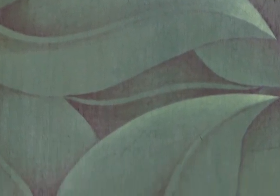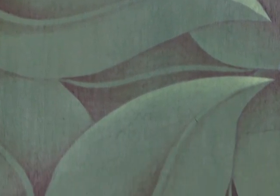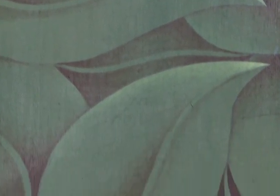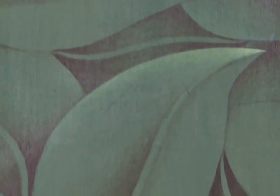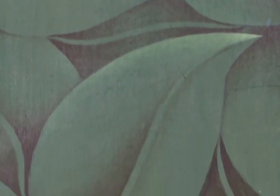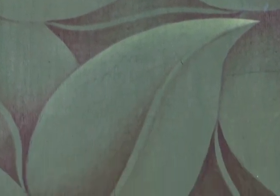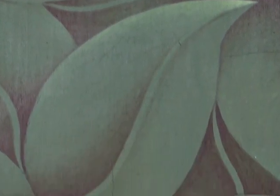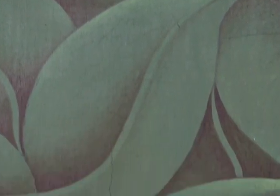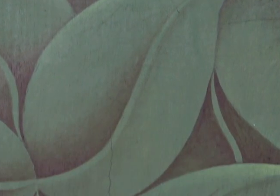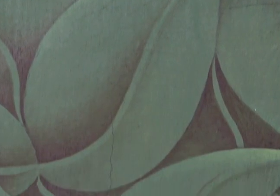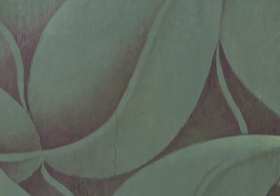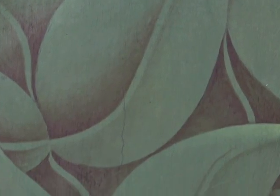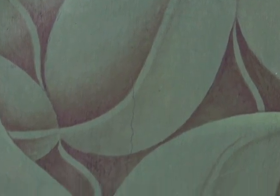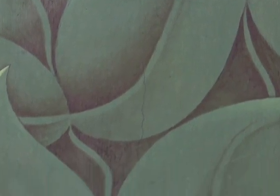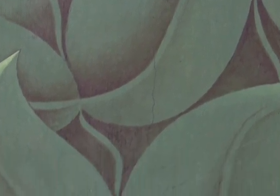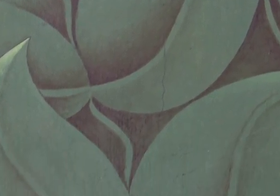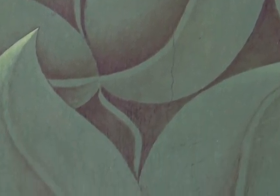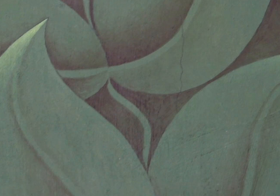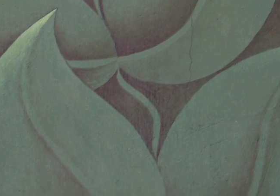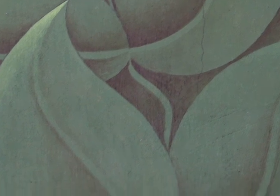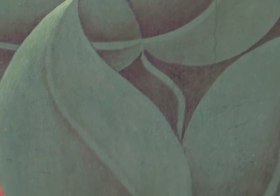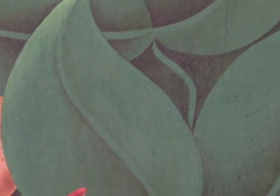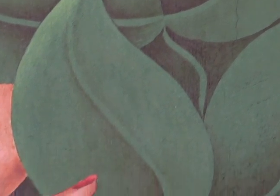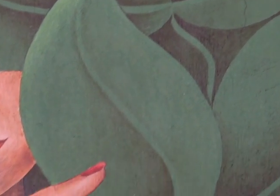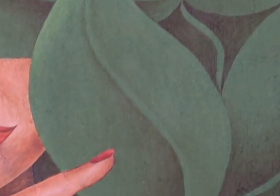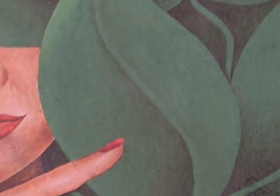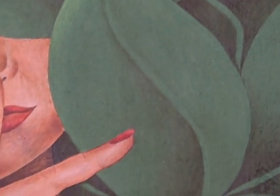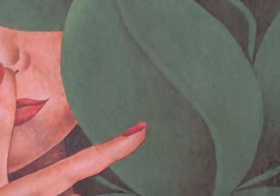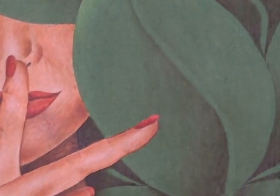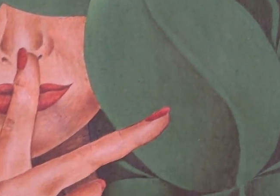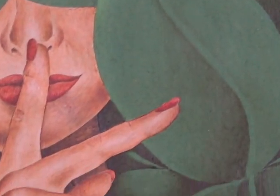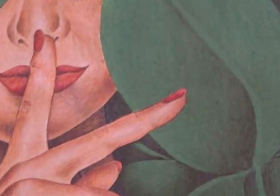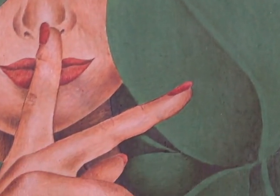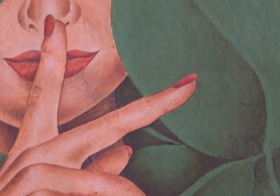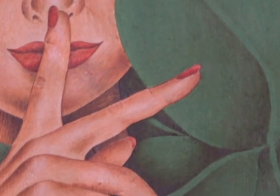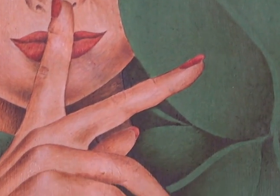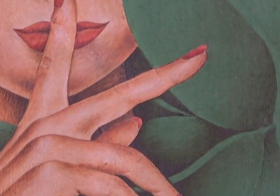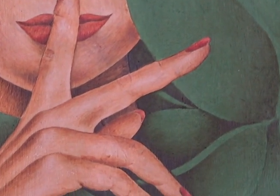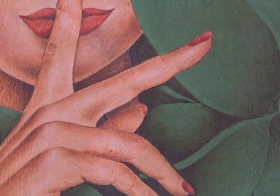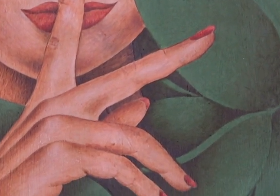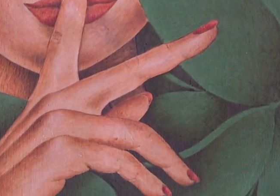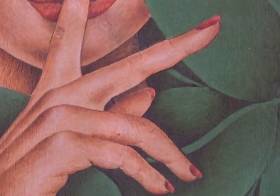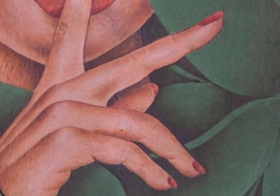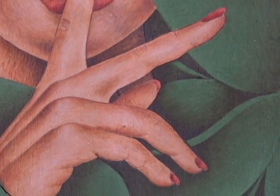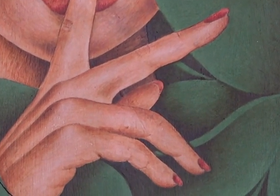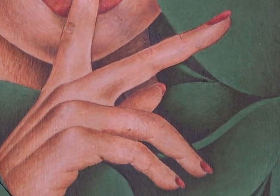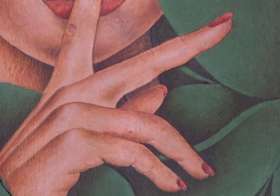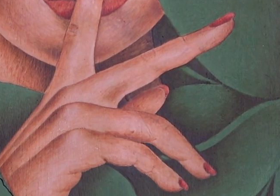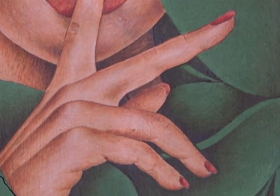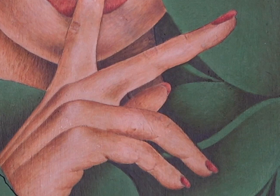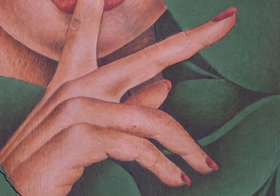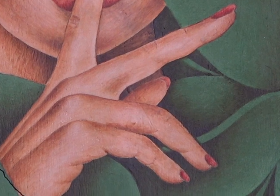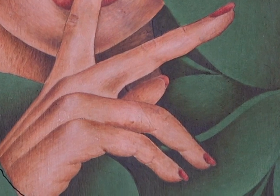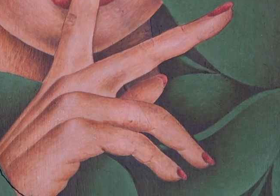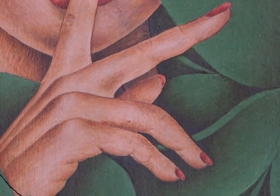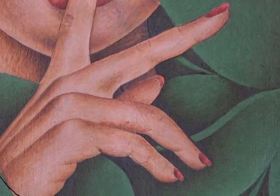arte solo 'Mercurio'. Qui non c'è musica perché sarebbe bello che improvvisamente